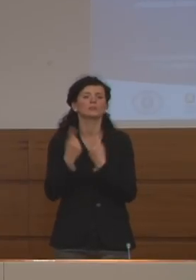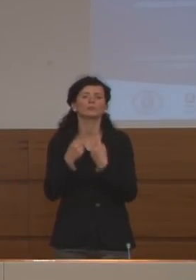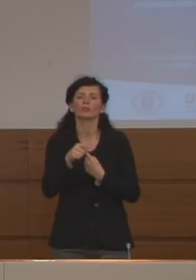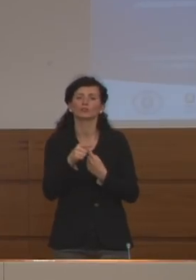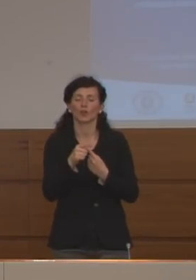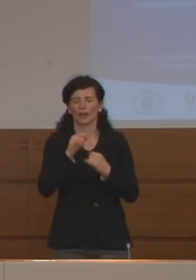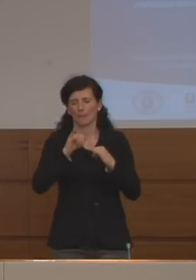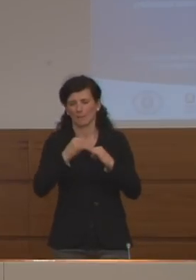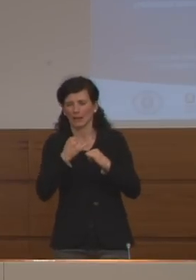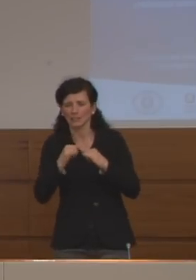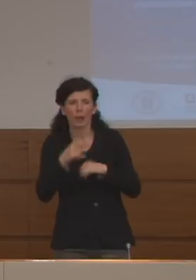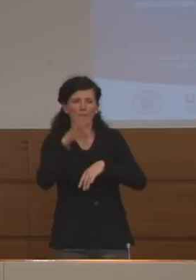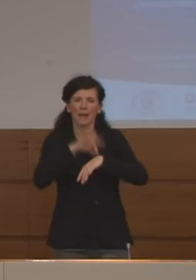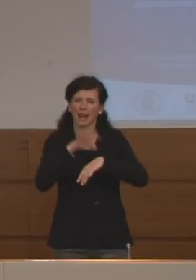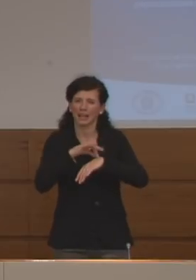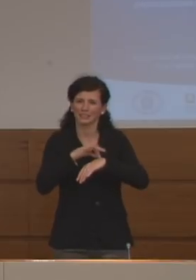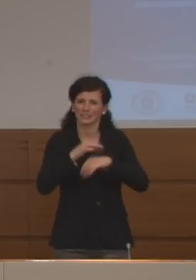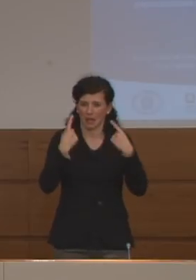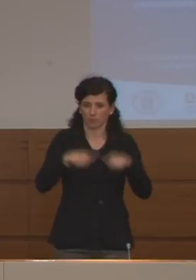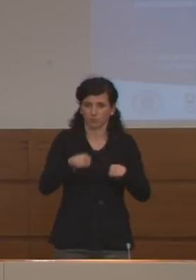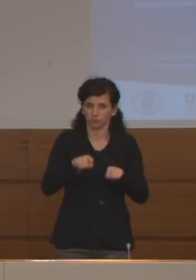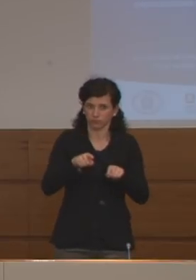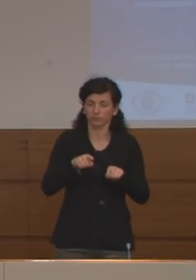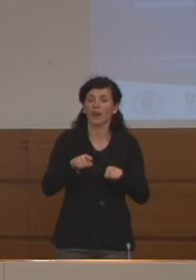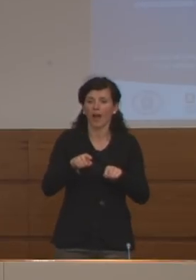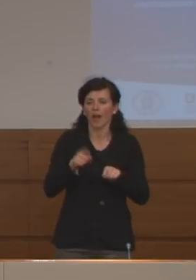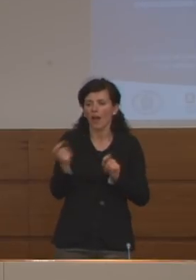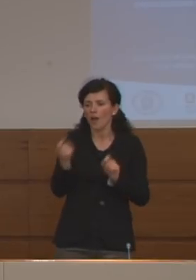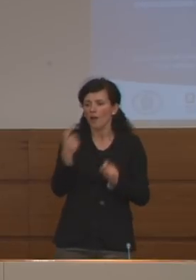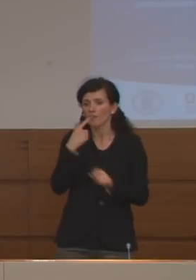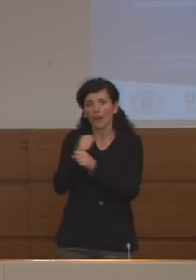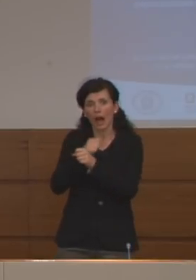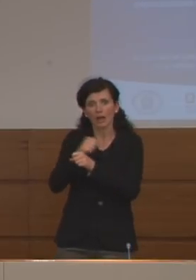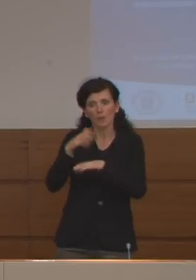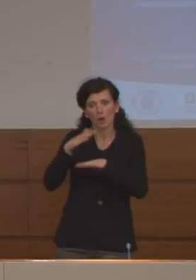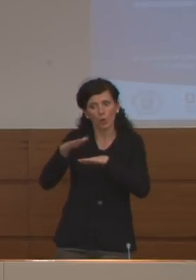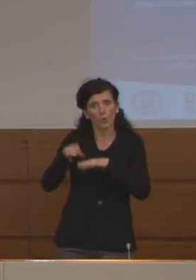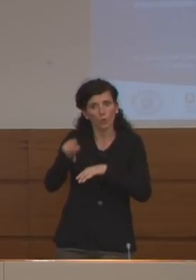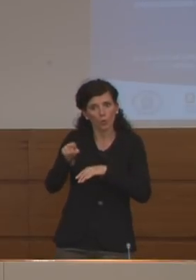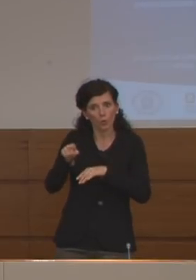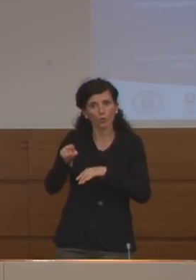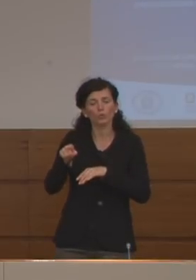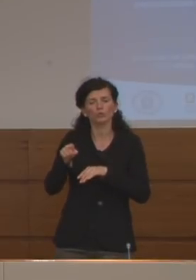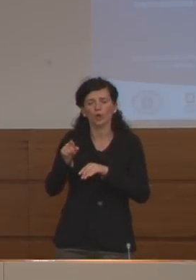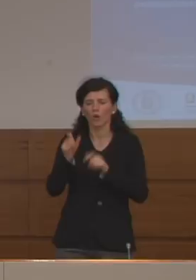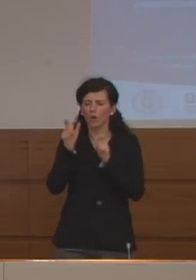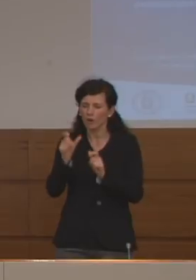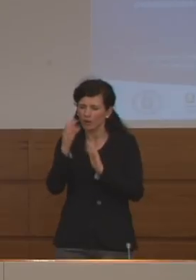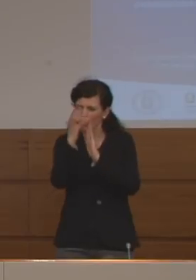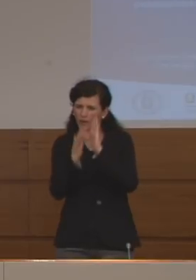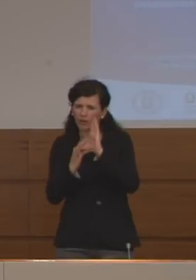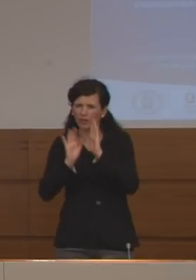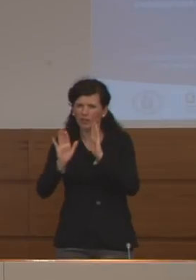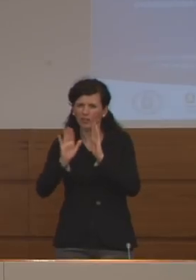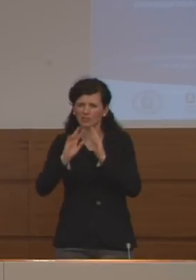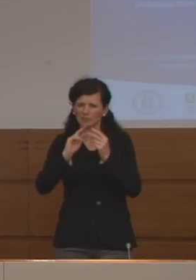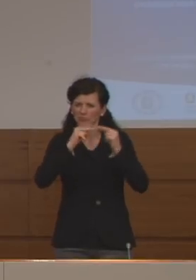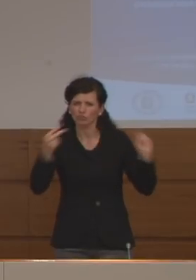in una malattia la cui patogenesi, cioè i meccanismi che sottendono soprattutto ai